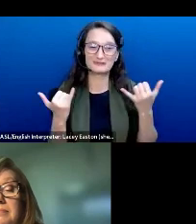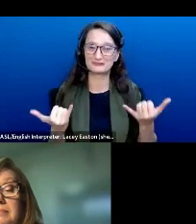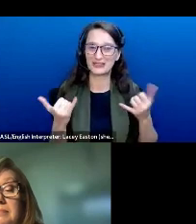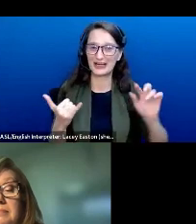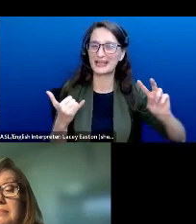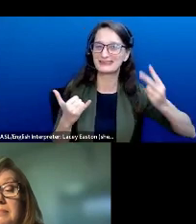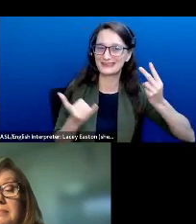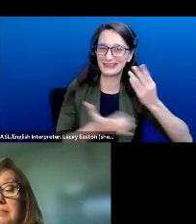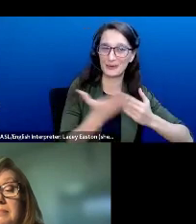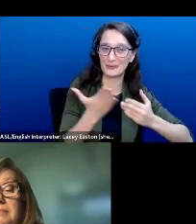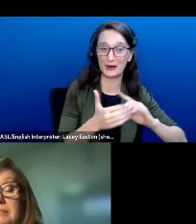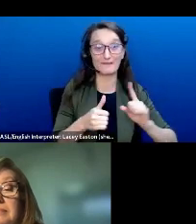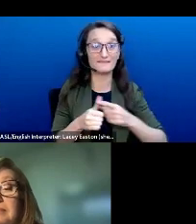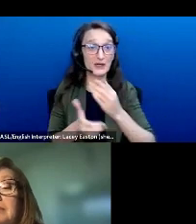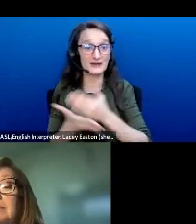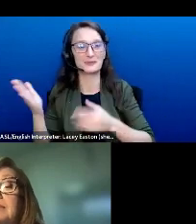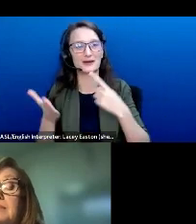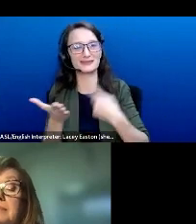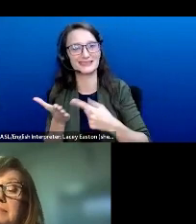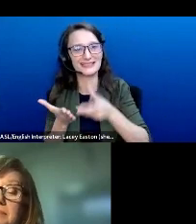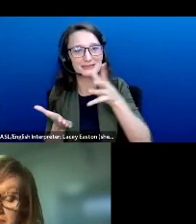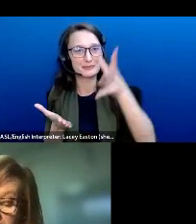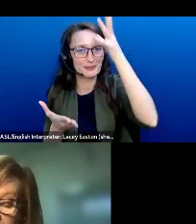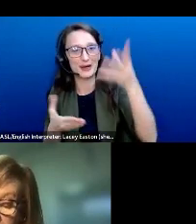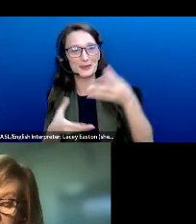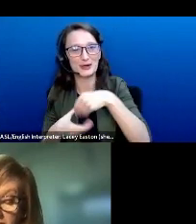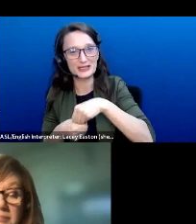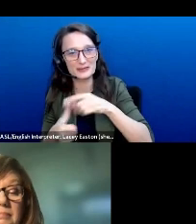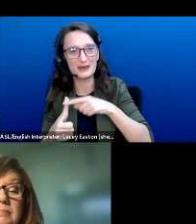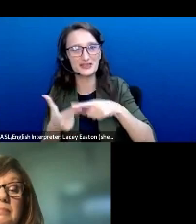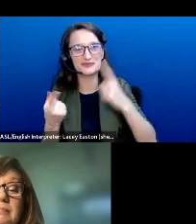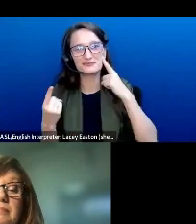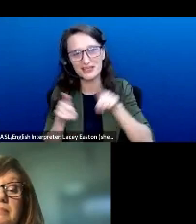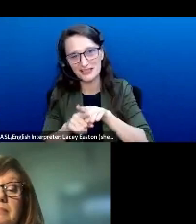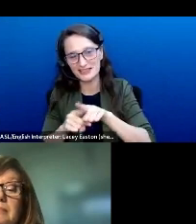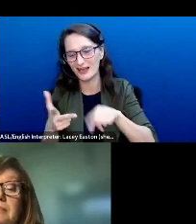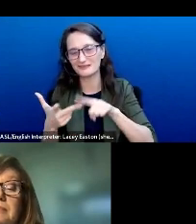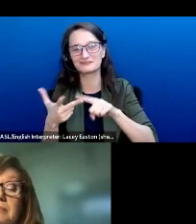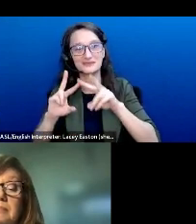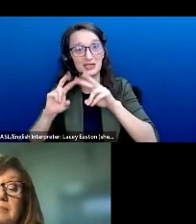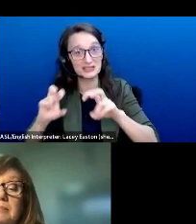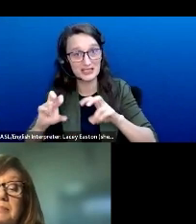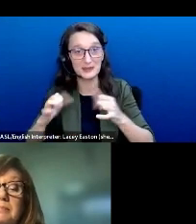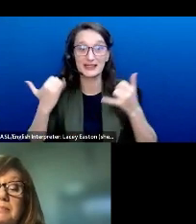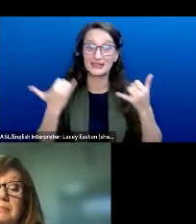la participación de los padres, el consentimiento y las evaluaciones. Hoy vamos a cubrir las colocaciones en escuelas privadas y